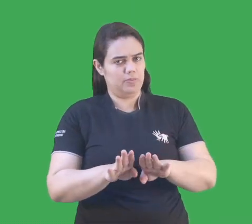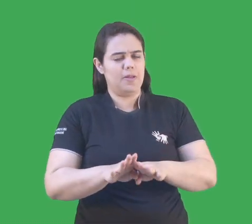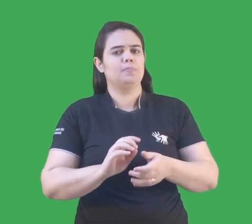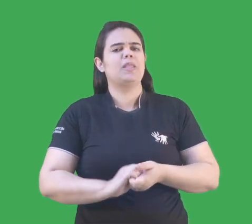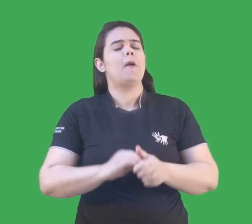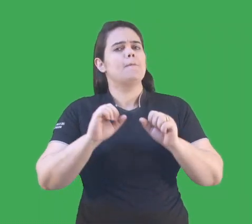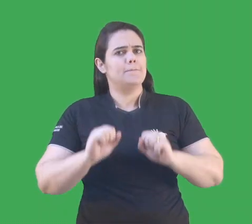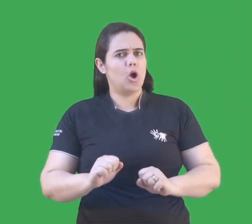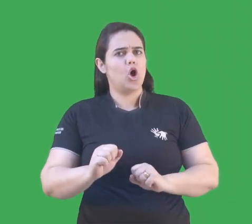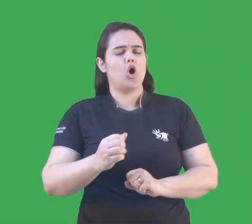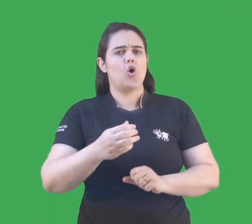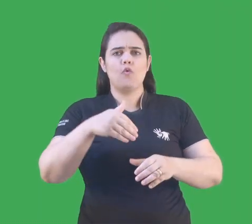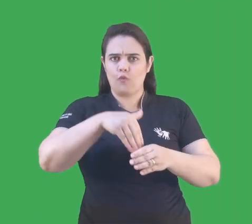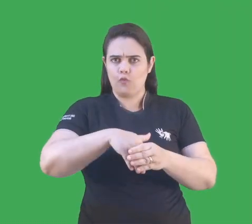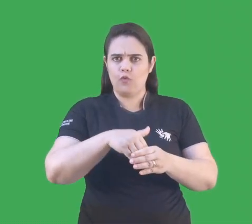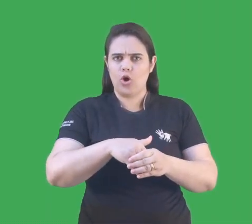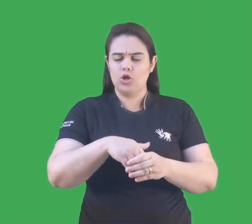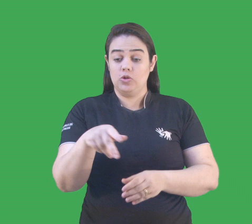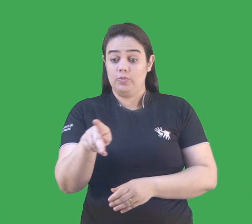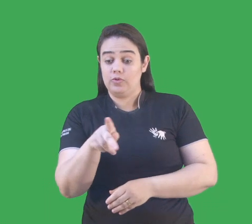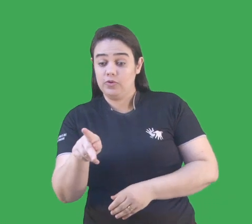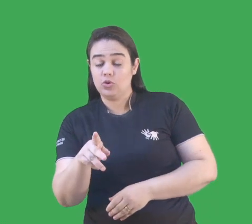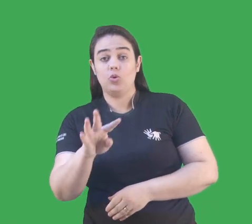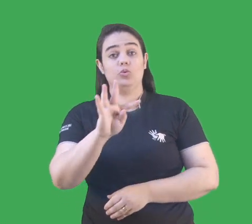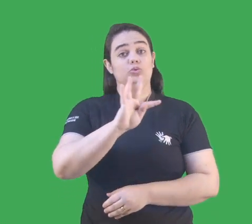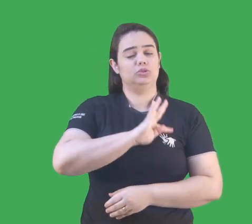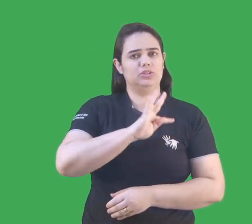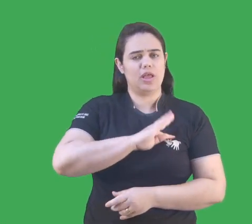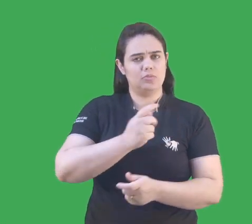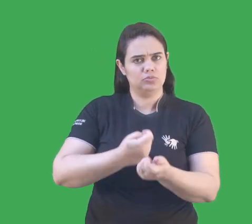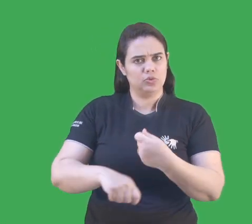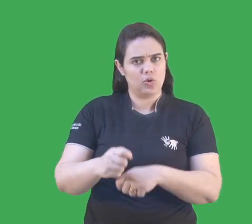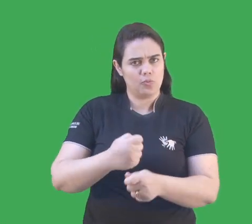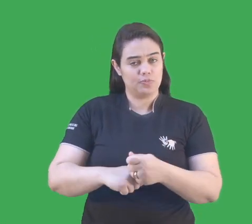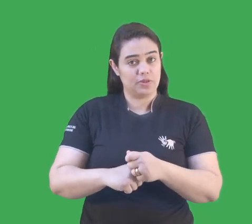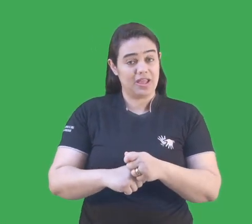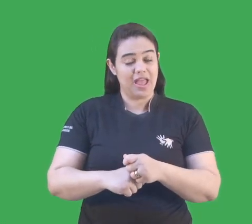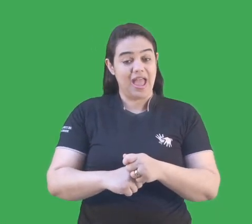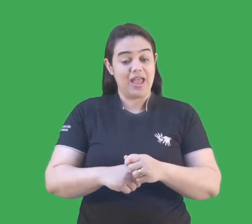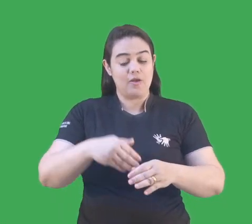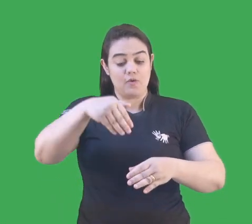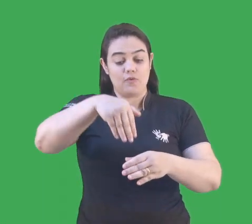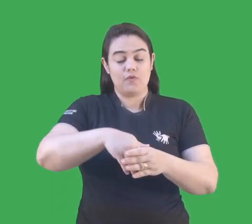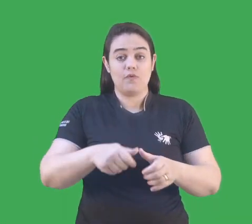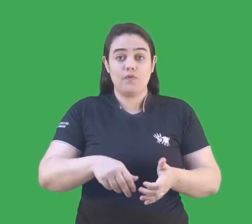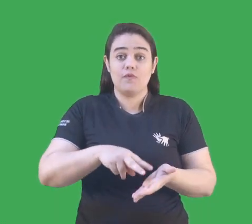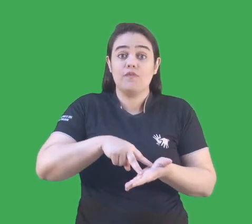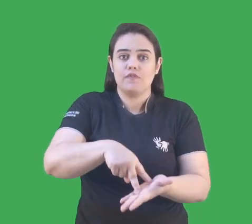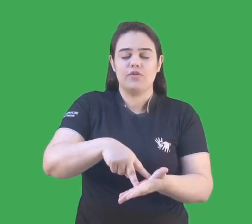Poderão votar docentes e técnicos-administrativos do quadro de pessoal ativo permanente